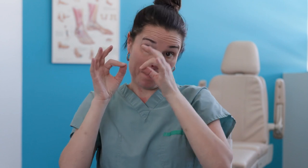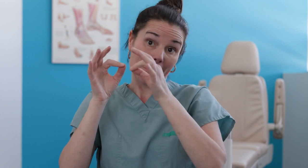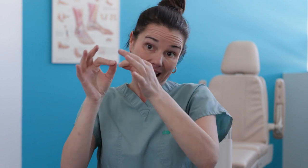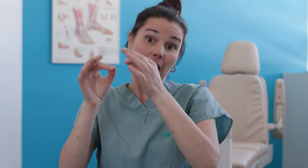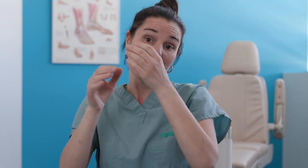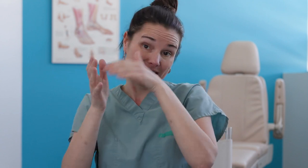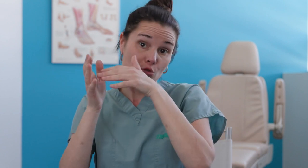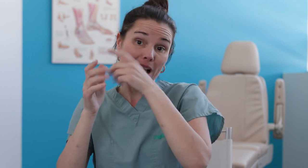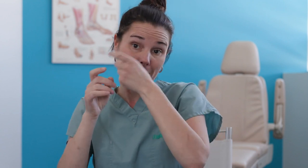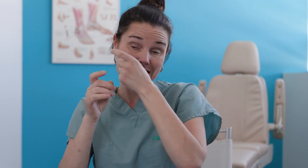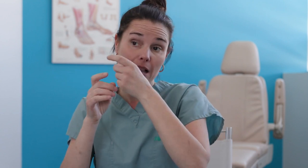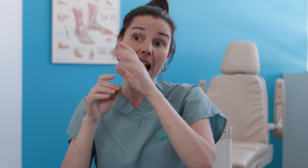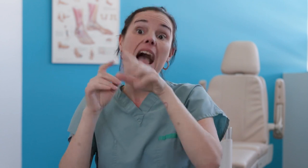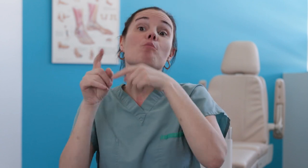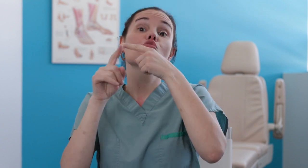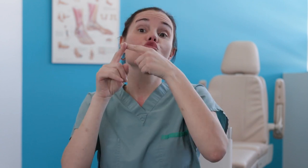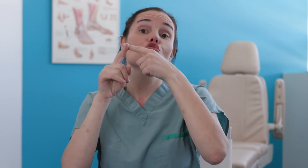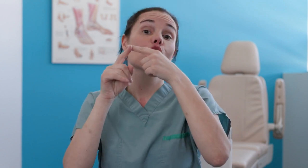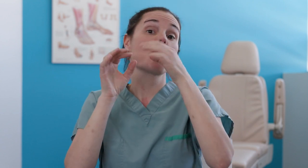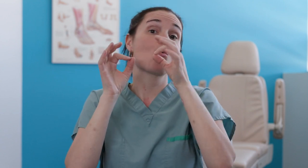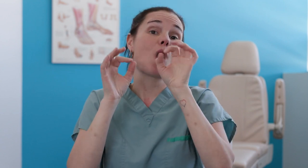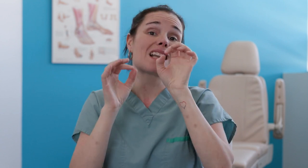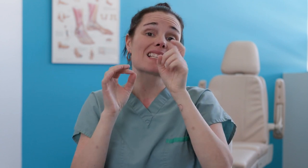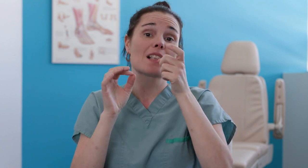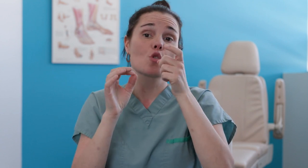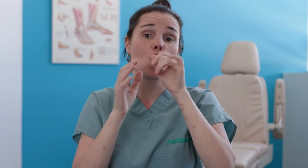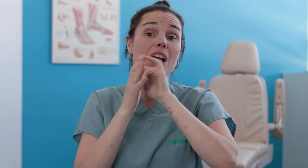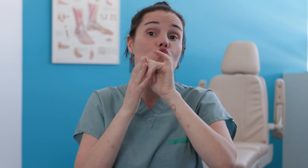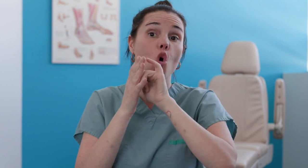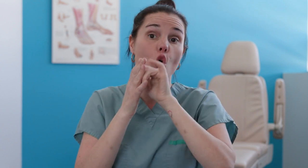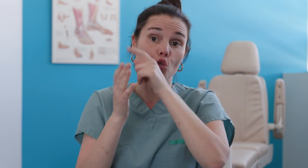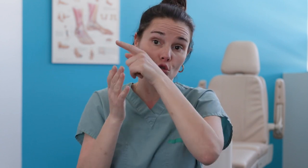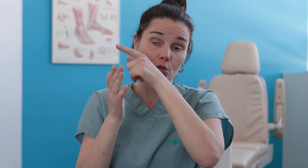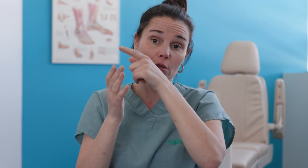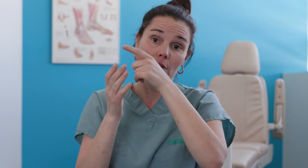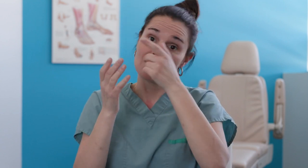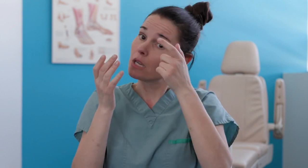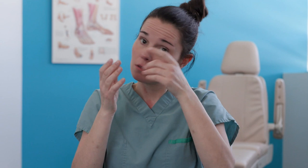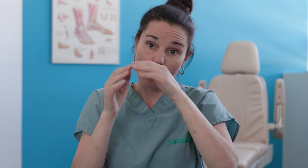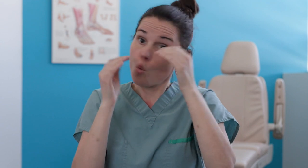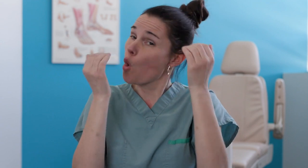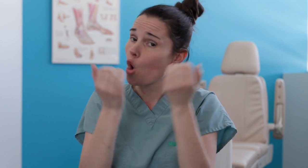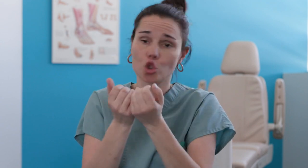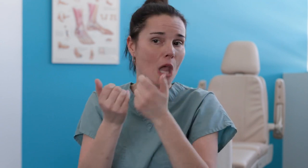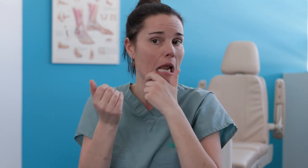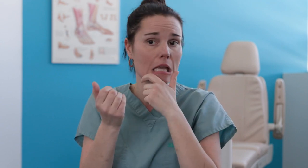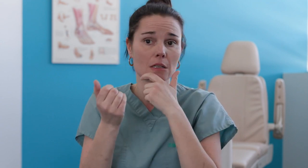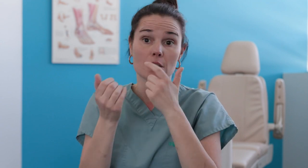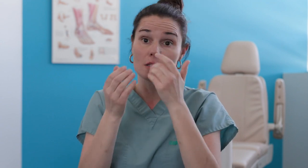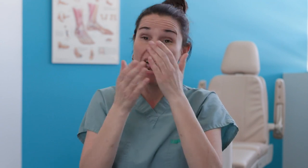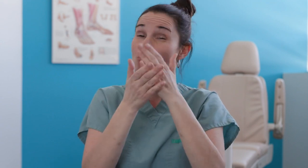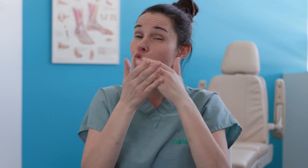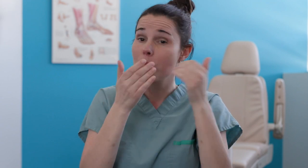pendant mes études à l'université en plus de mon externat à New York. Donc, tout était en anglais.